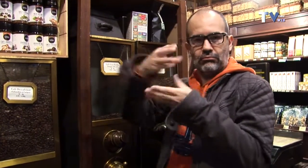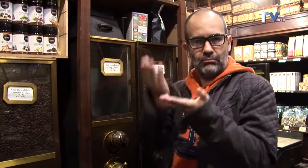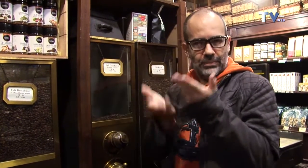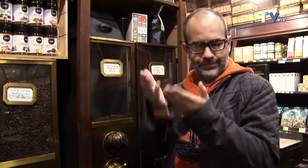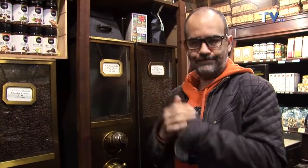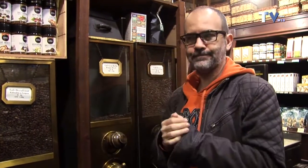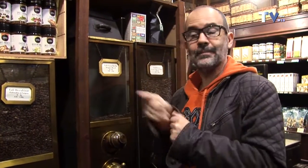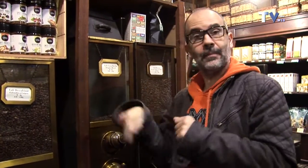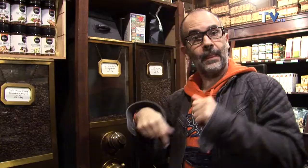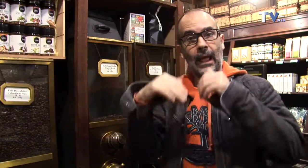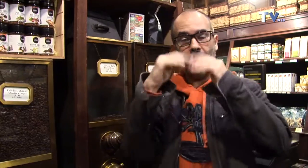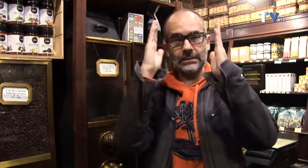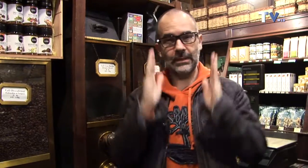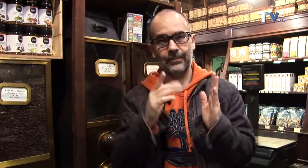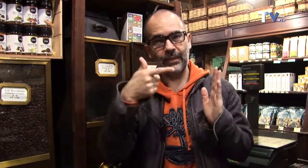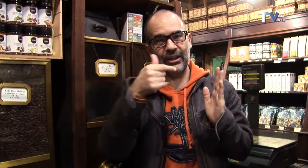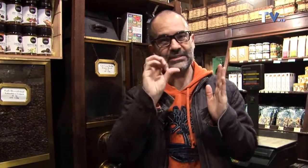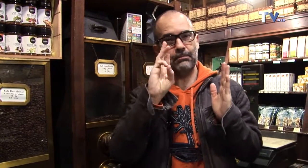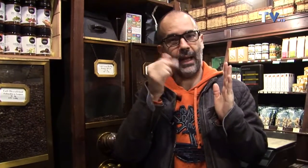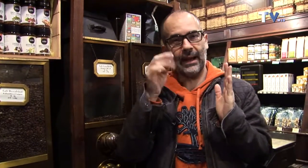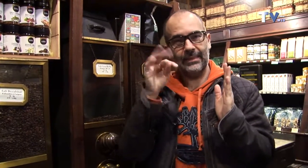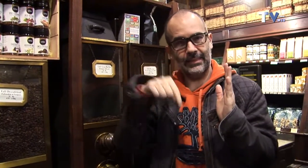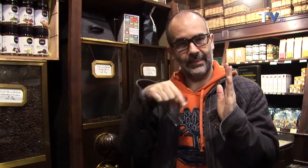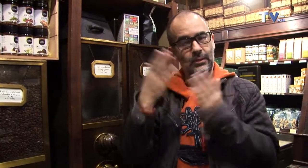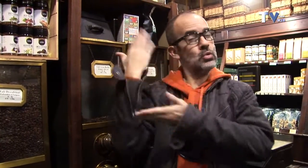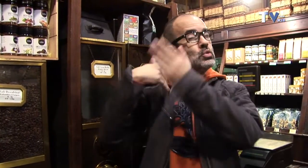y arriba hay diferentes tés. Todo a peso.